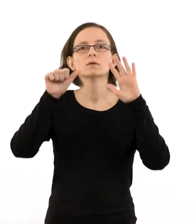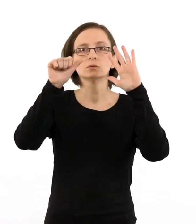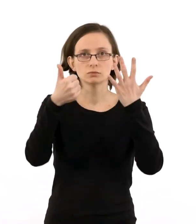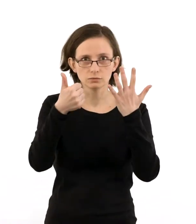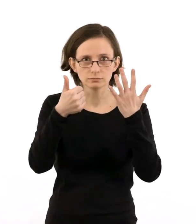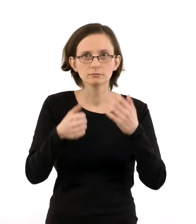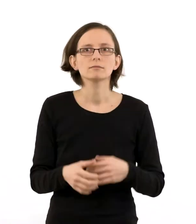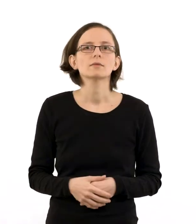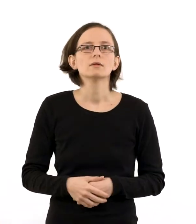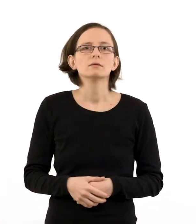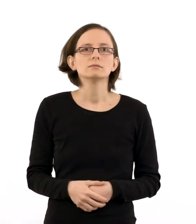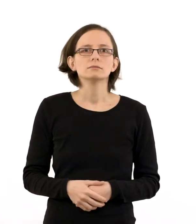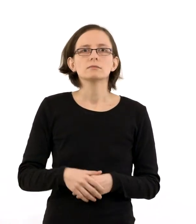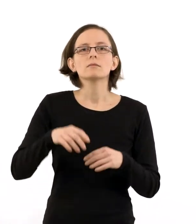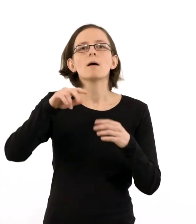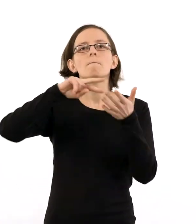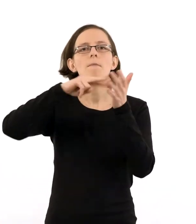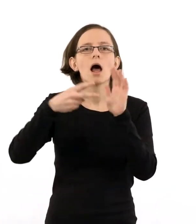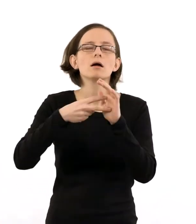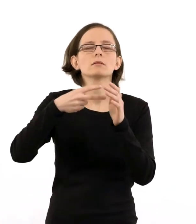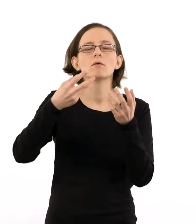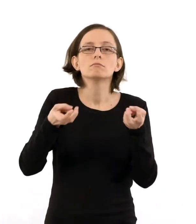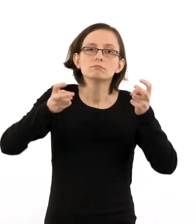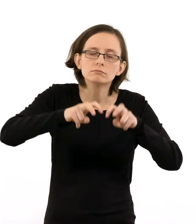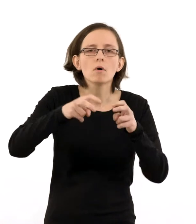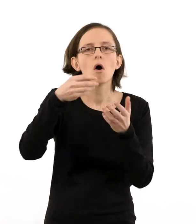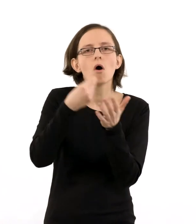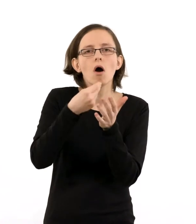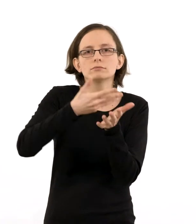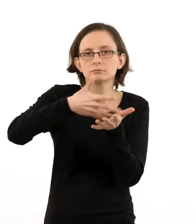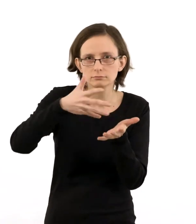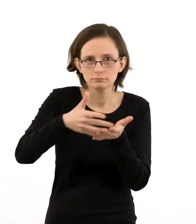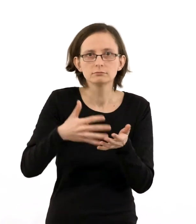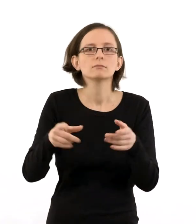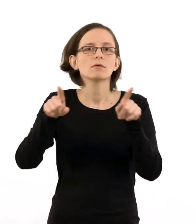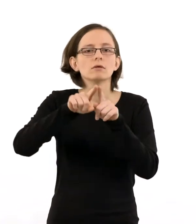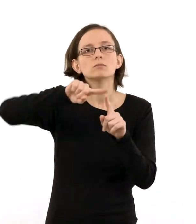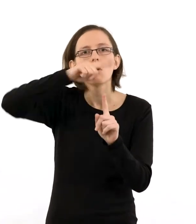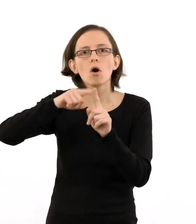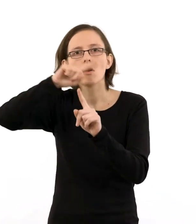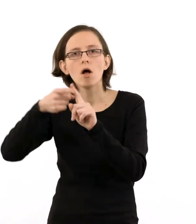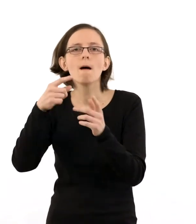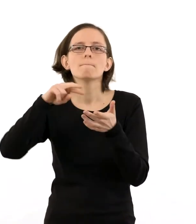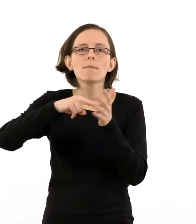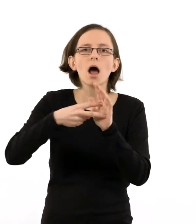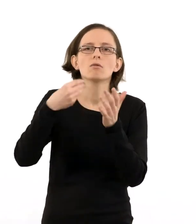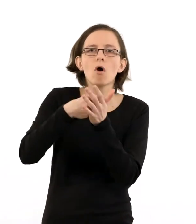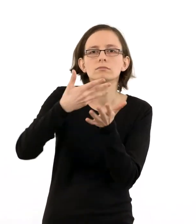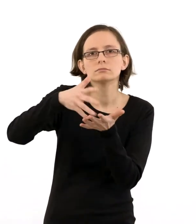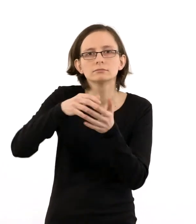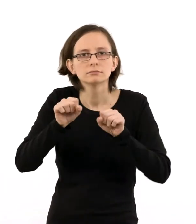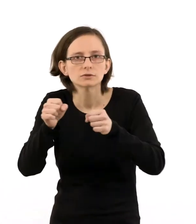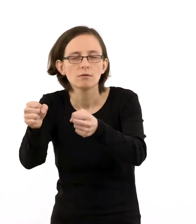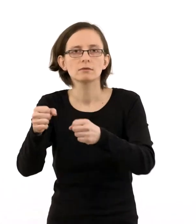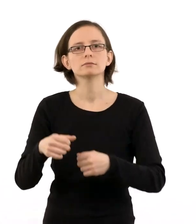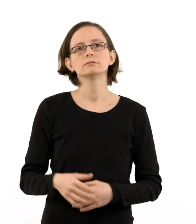6. plan kosztów utworzenia i plan rocznych kosztów działalności warsztatów.